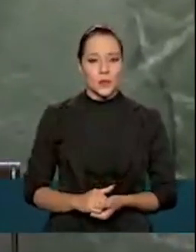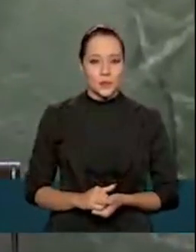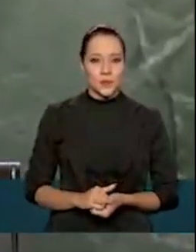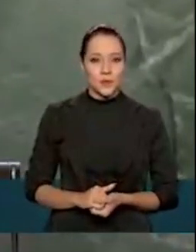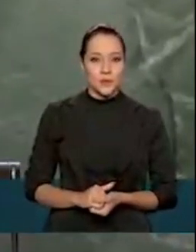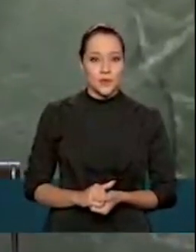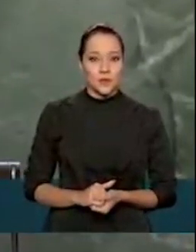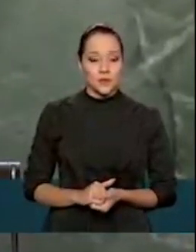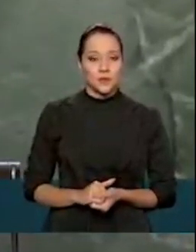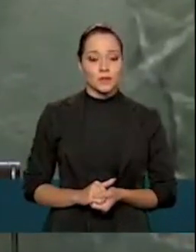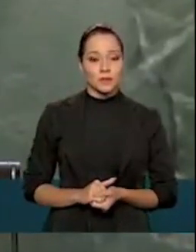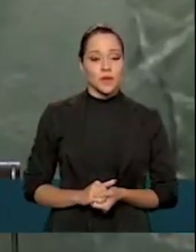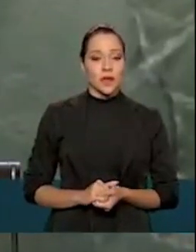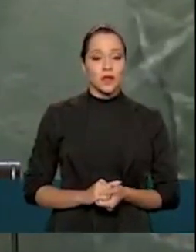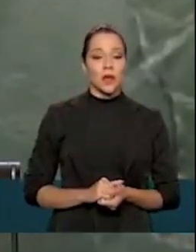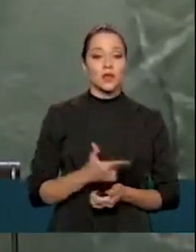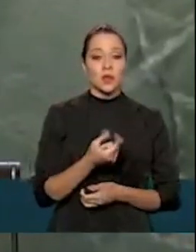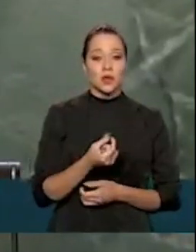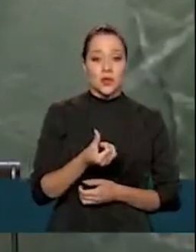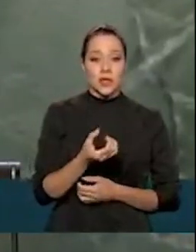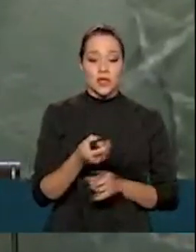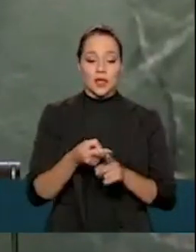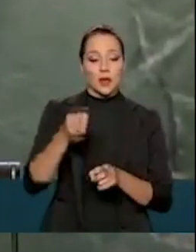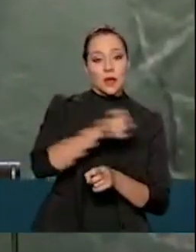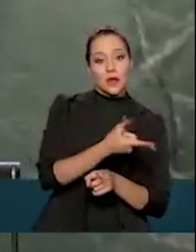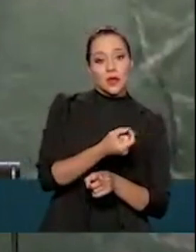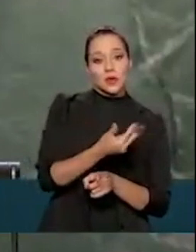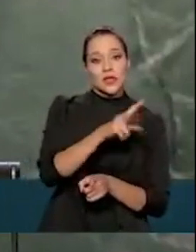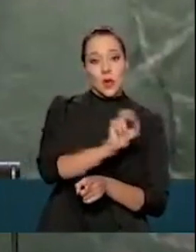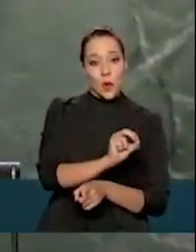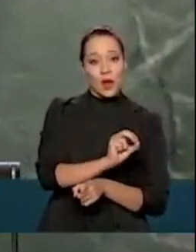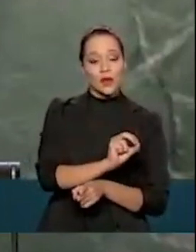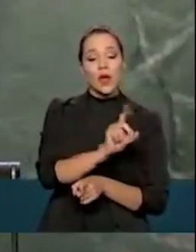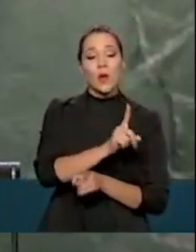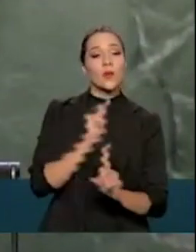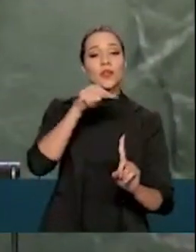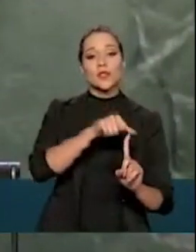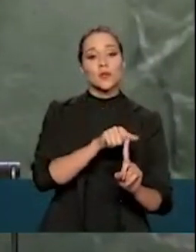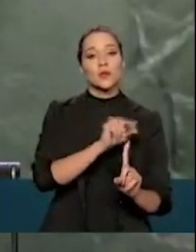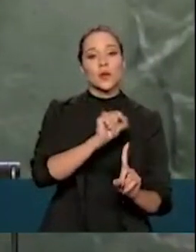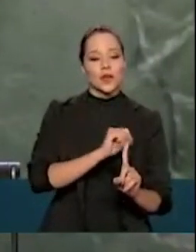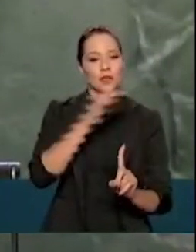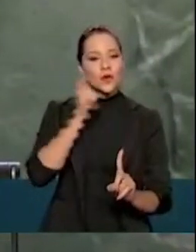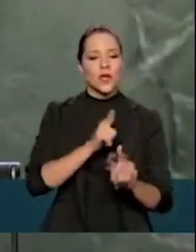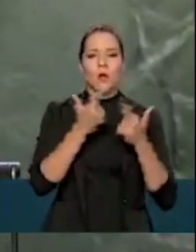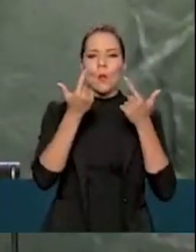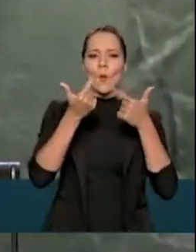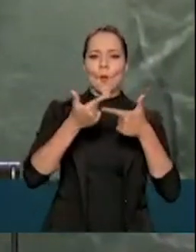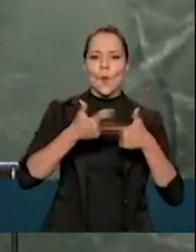e Antecipamos d2060 para 2050 o objetivo de alcançar a neutralidade climática